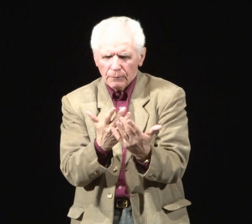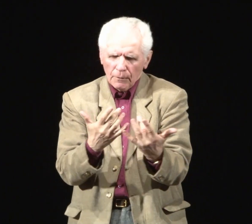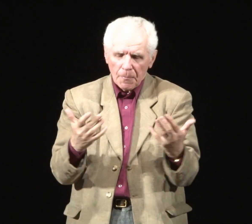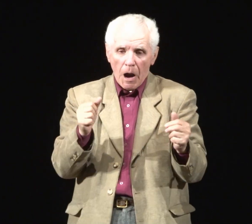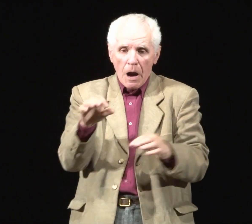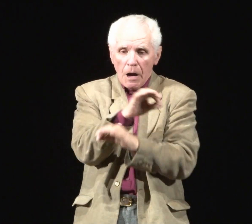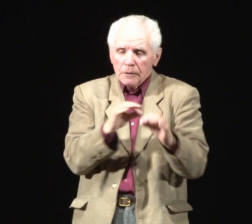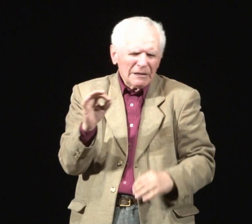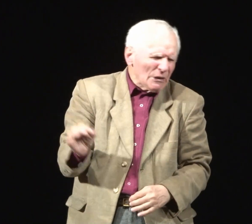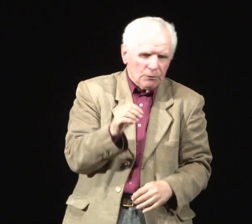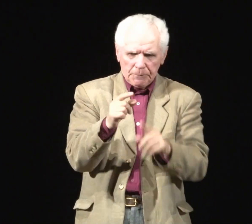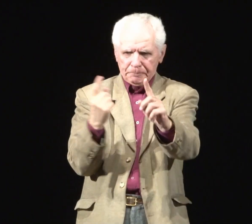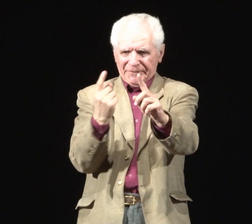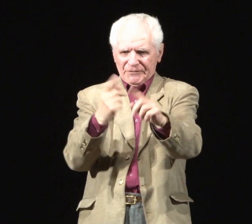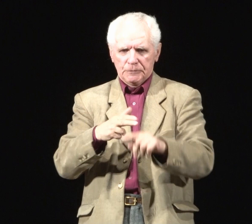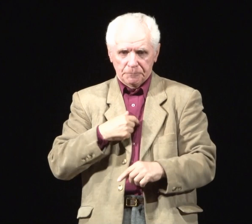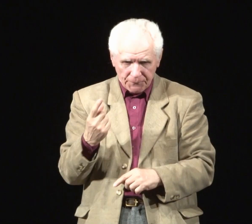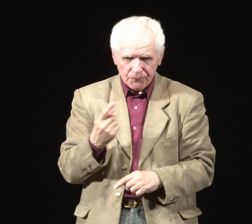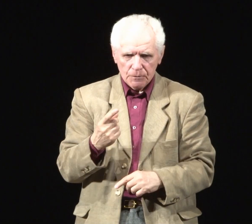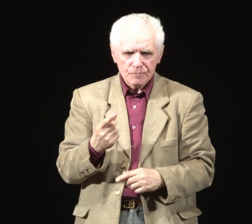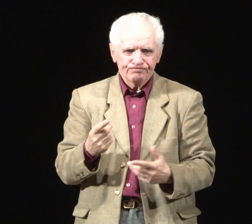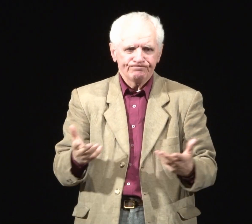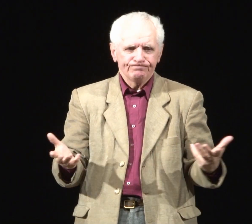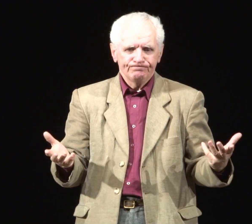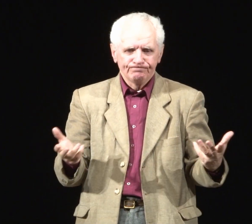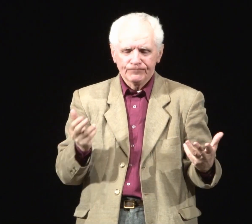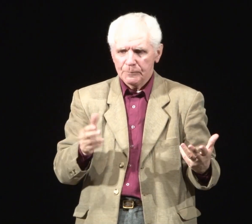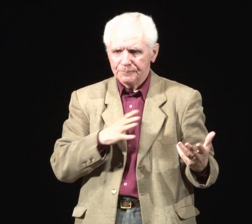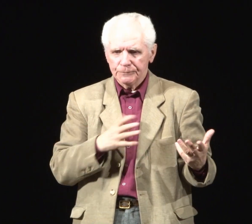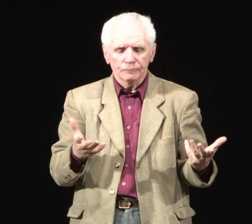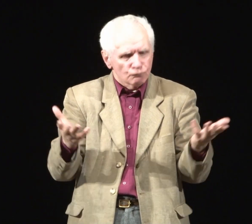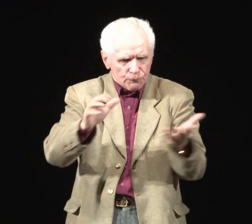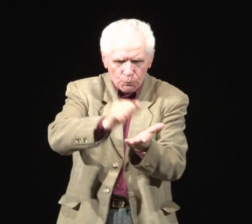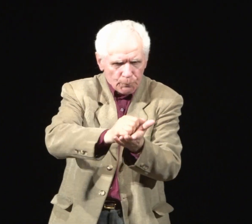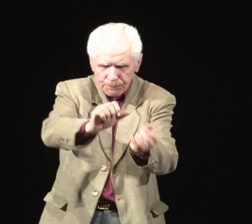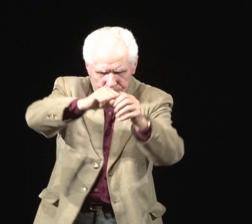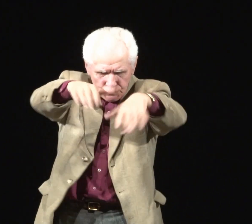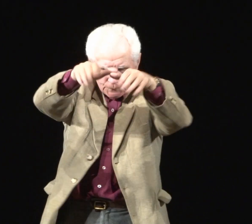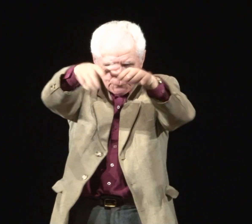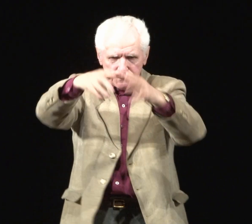а на архитектуру первым претендуешь именно ты Я озадачился, опять думаю: как быть? Документы не принмают, говорят - поступай в живопись